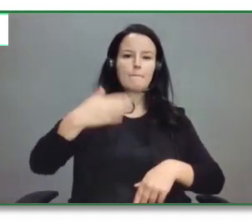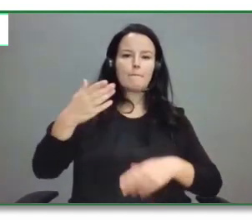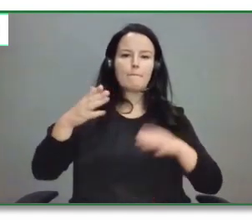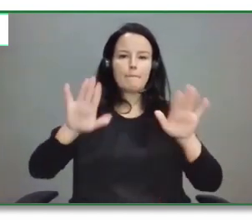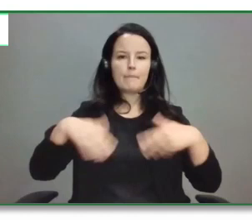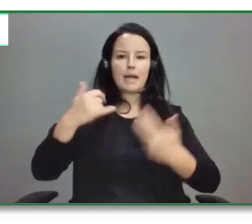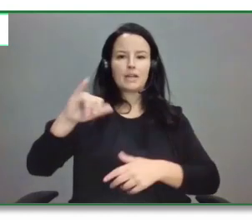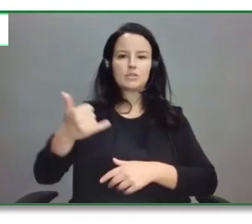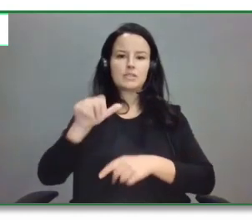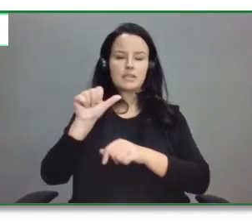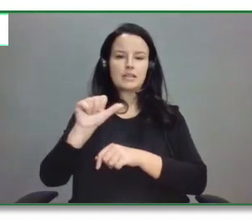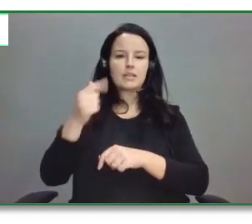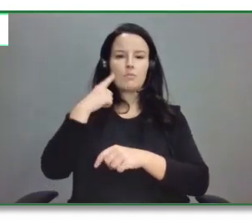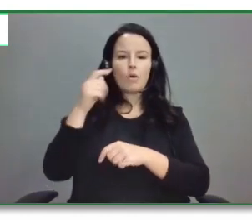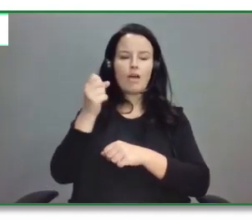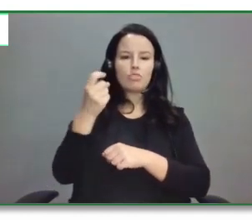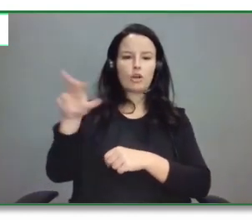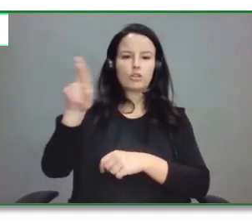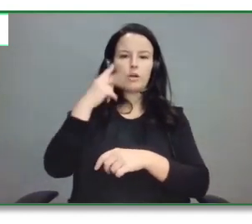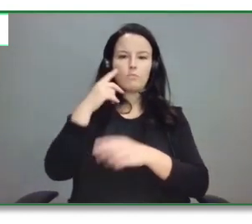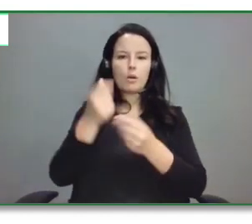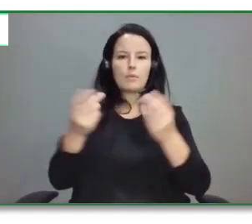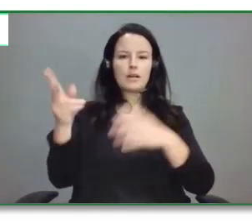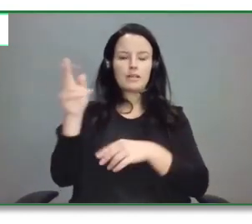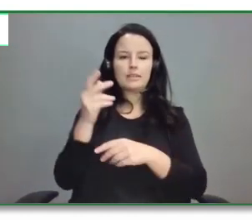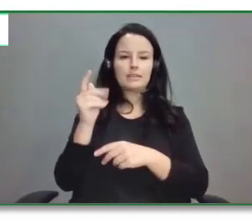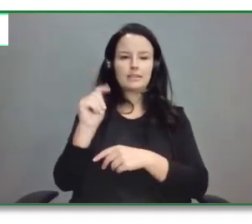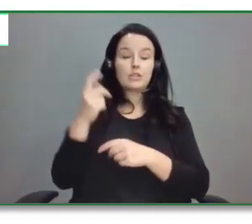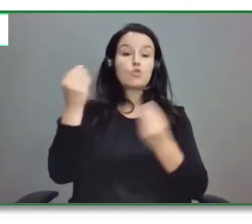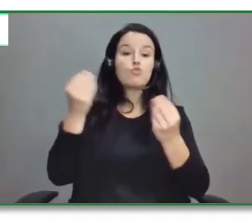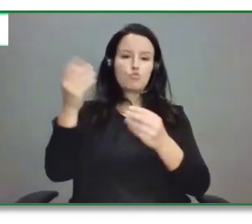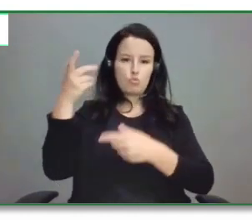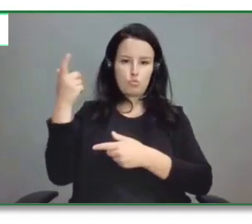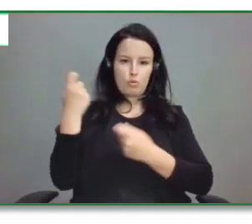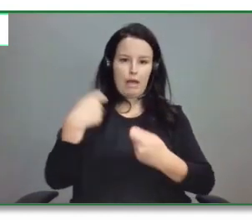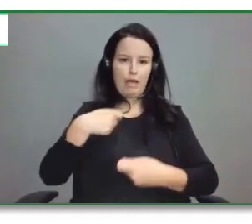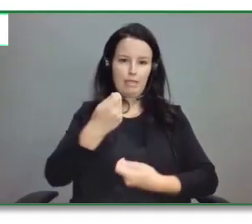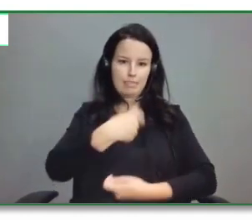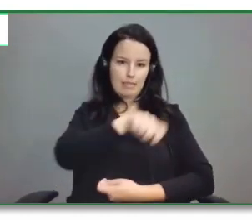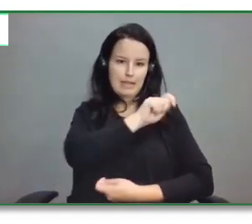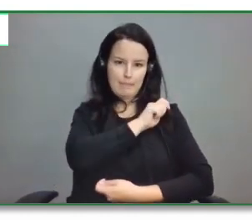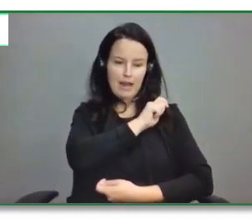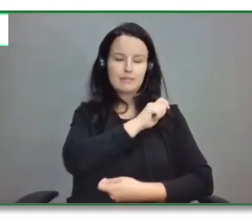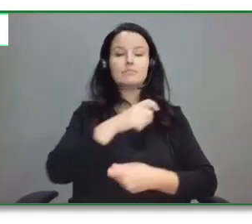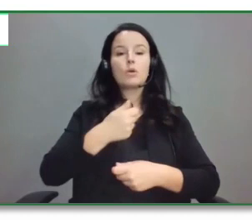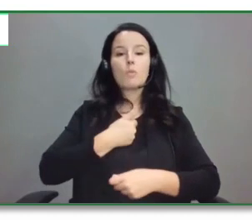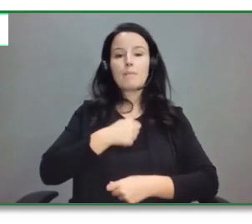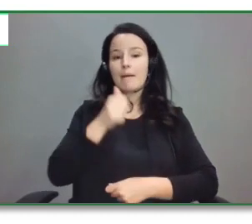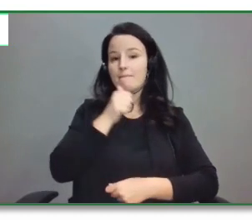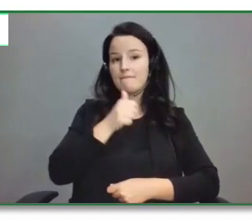docteur à l'université politique en Espagne je suis une femme